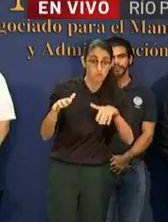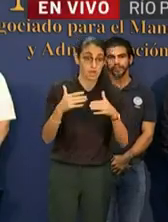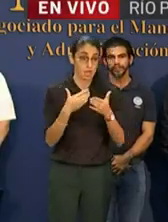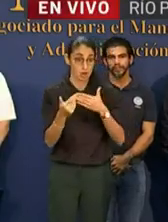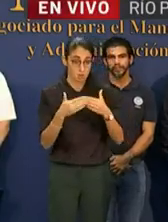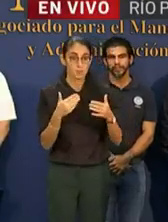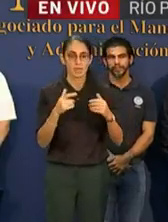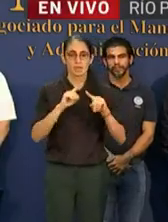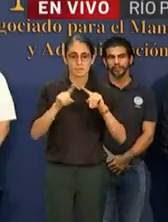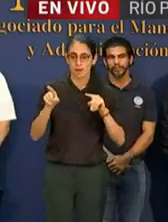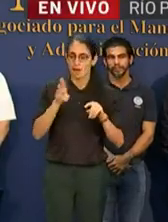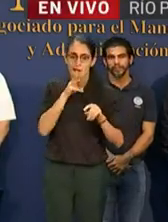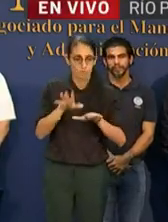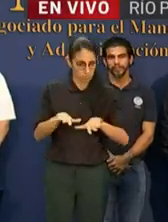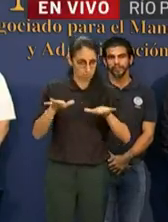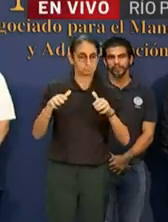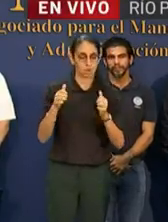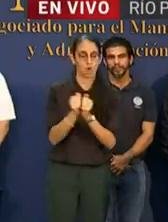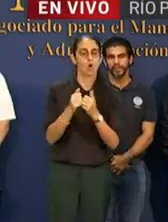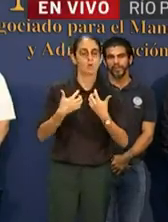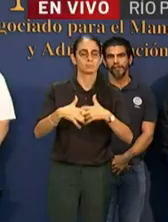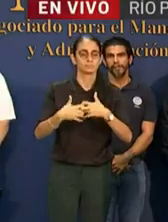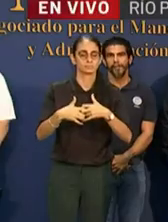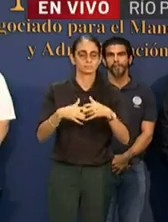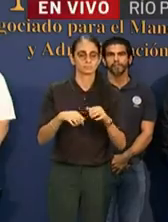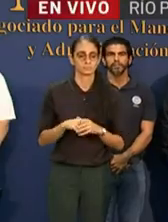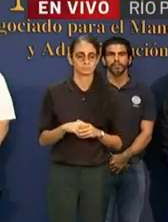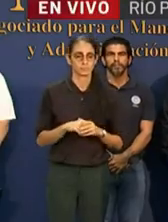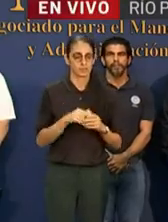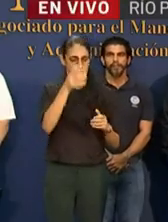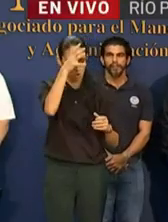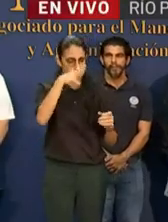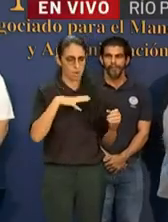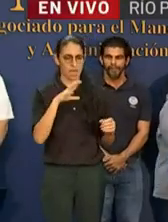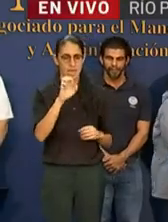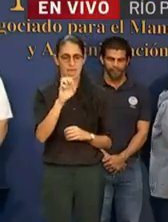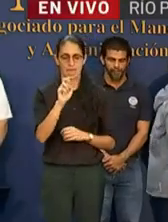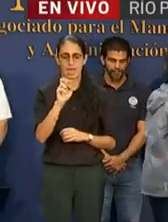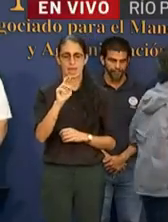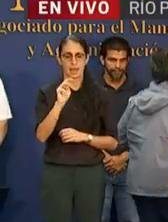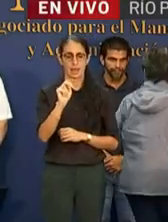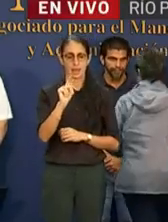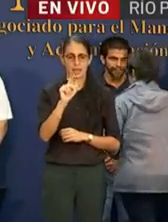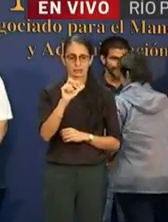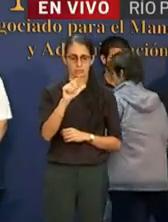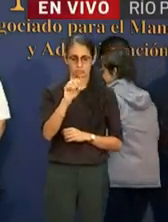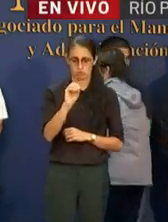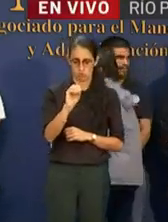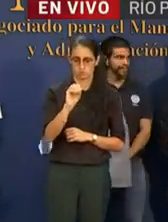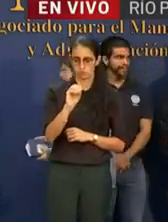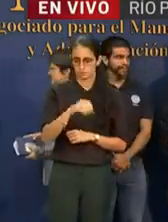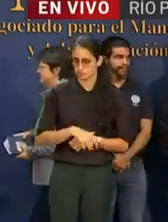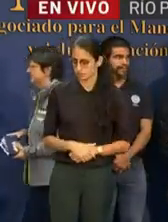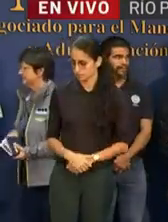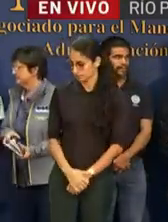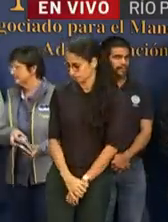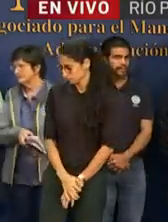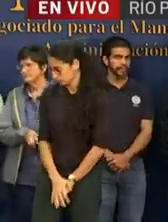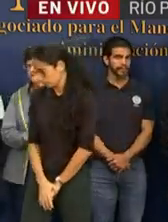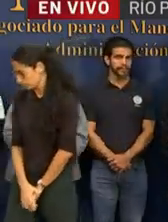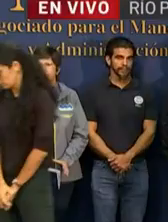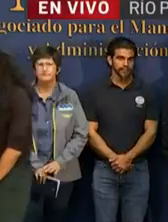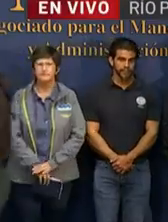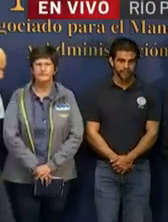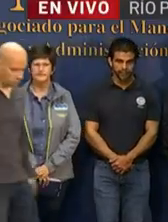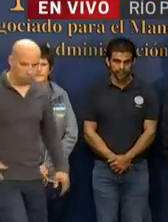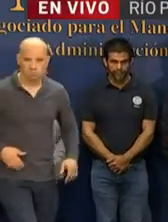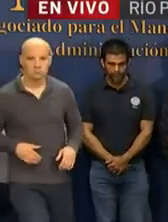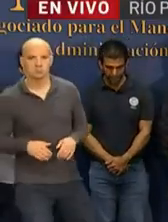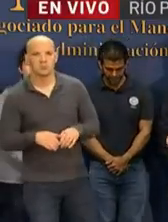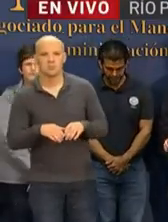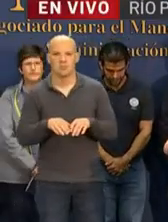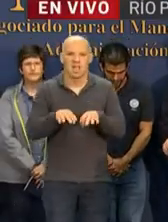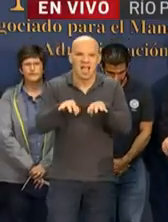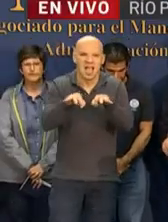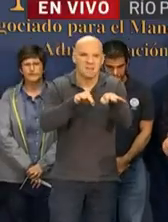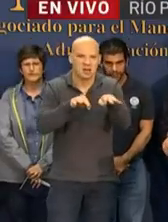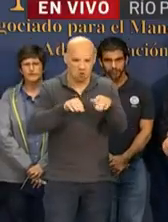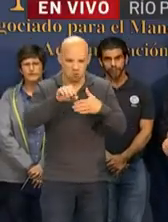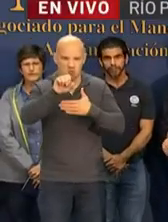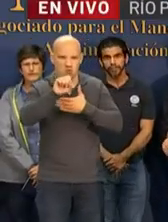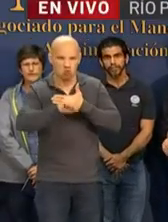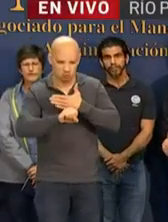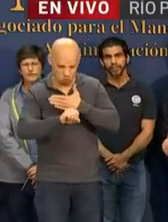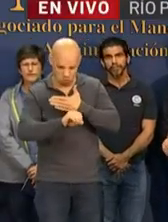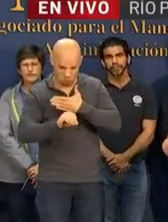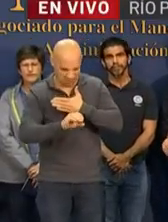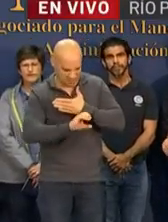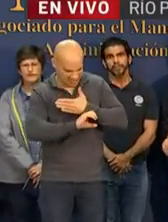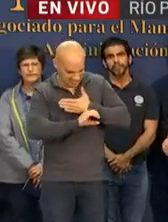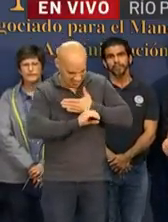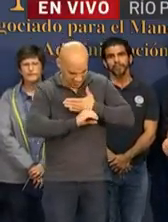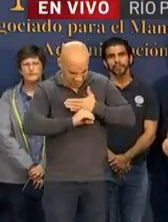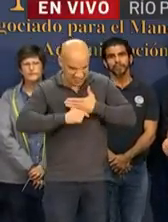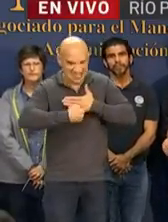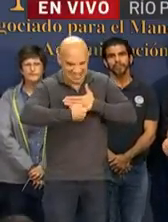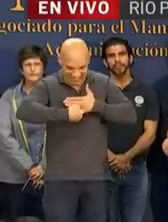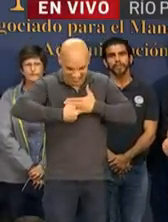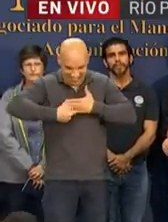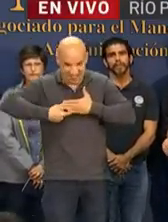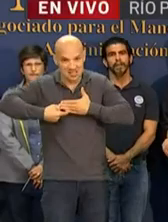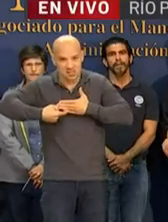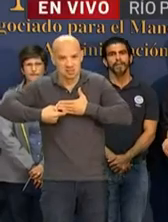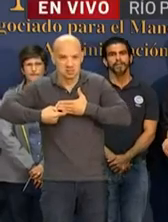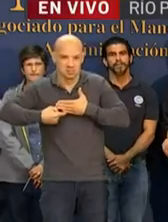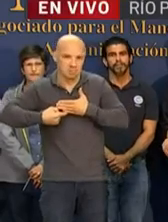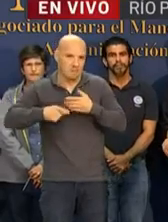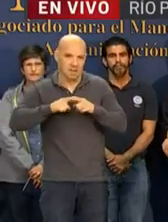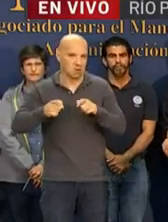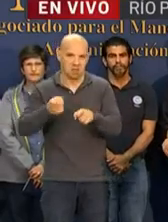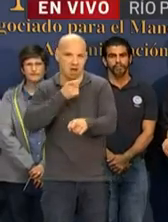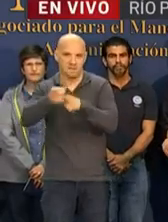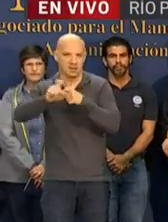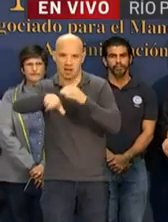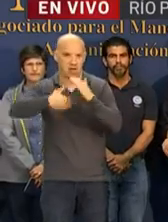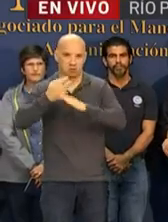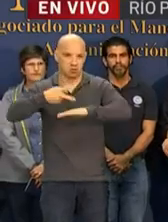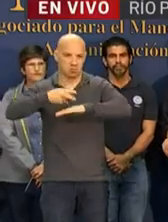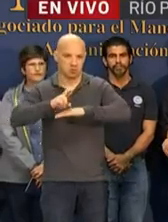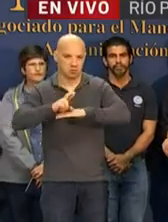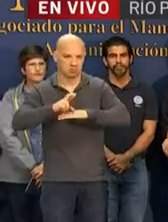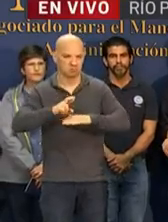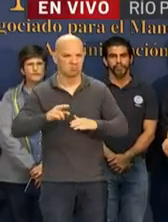MUNICIPALIDAD HABILITÓ LA